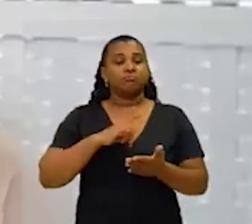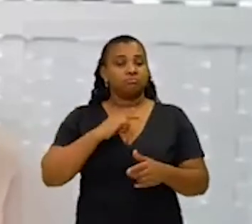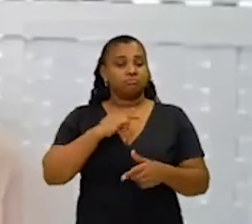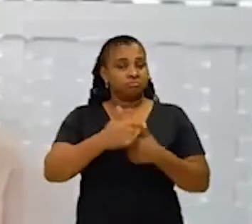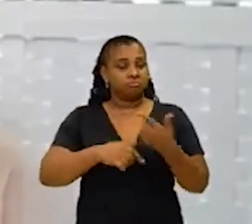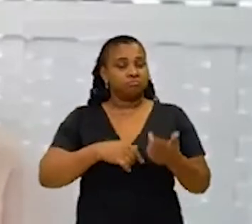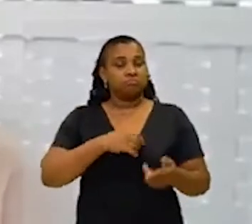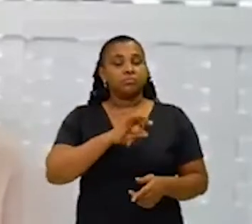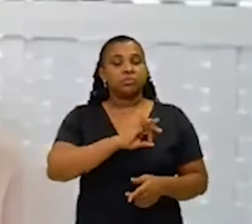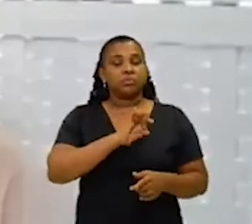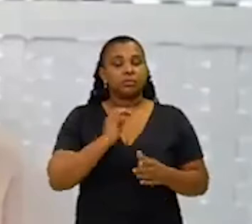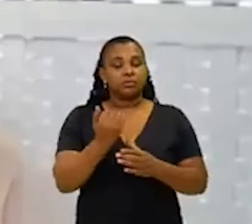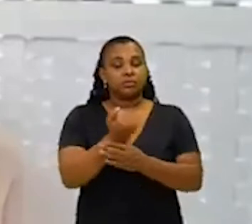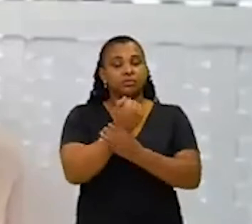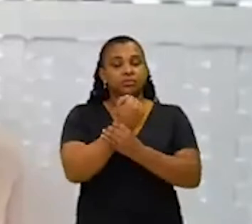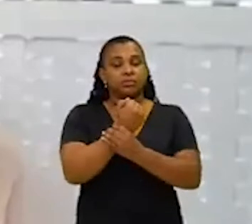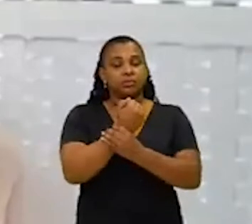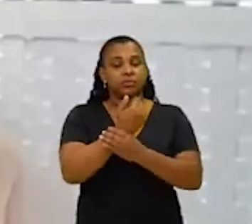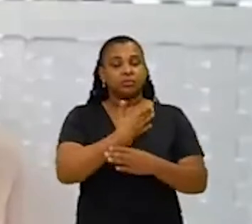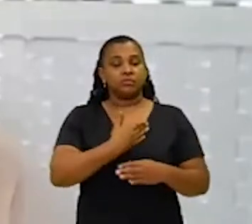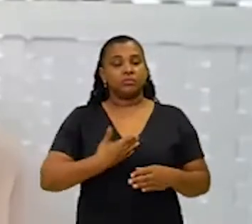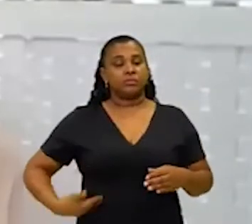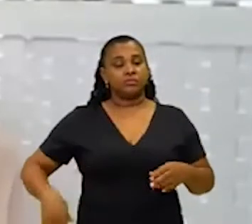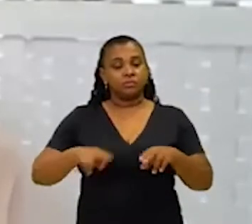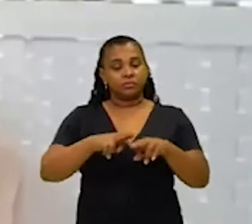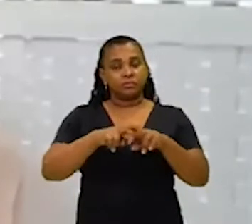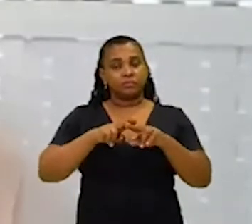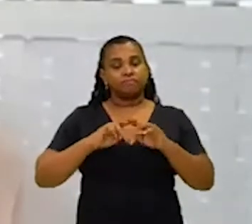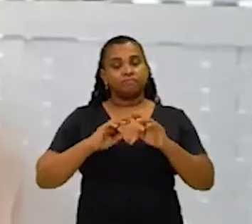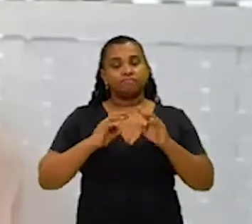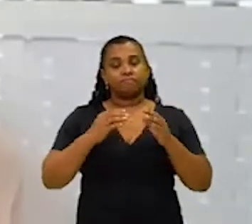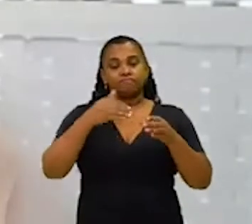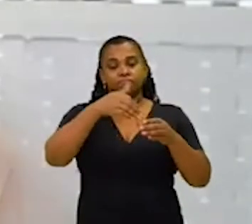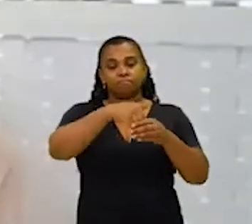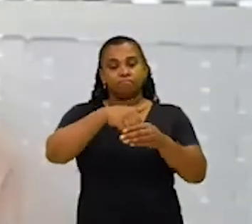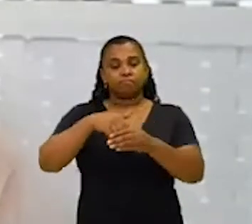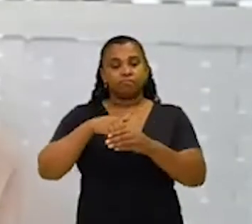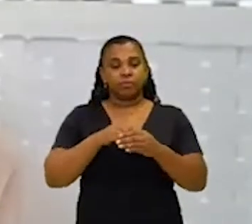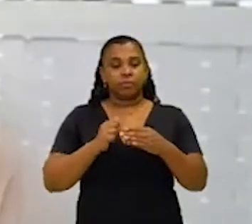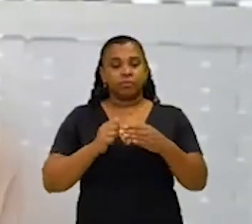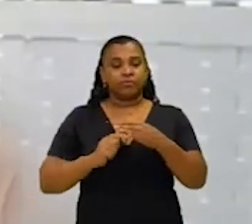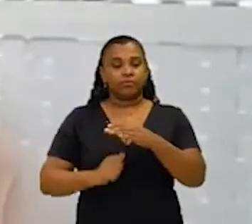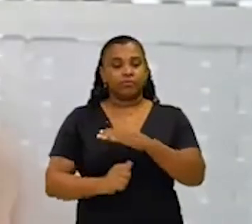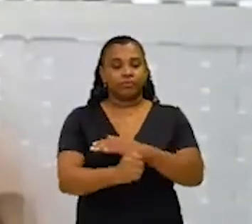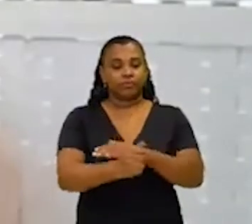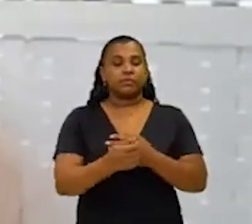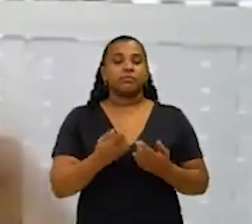Pública o risco de rosto os candidatos à falta de financiamento junto aos partidos nos partidos têm